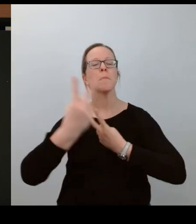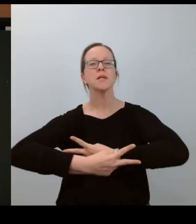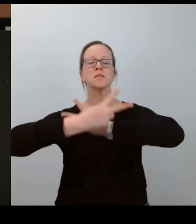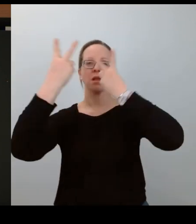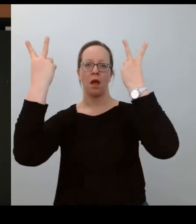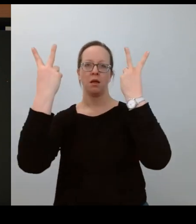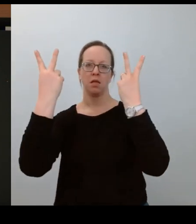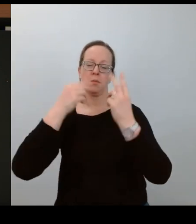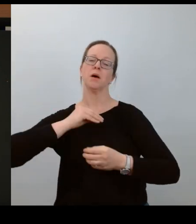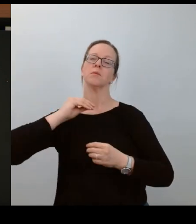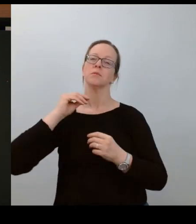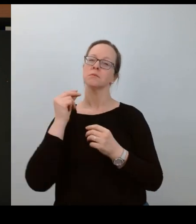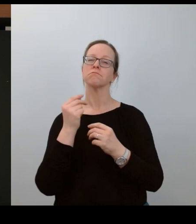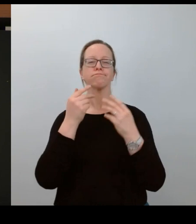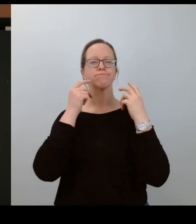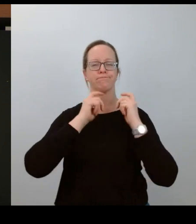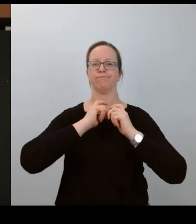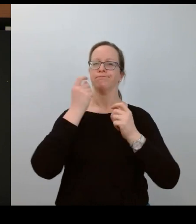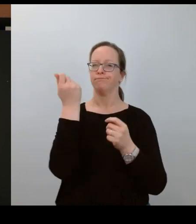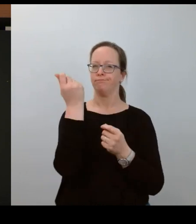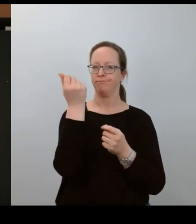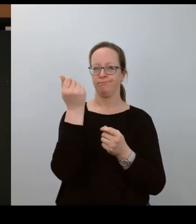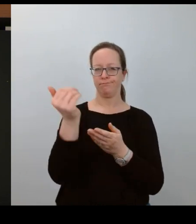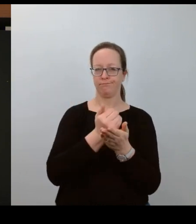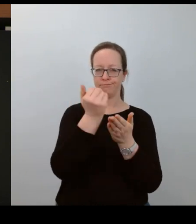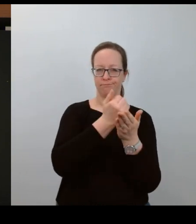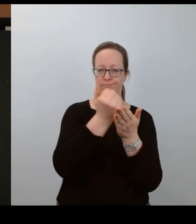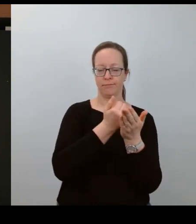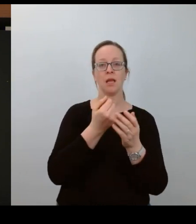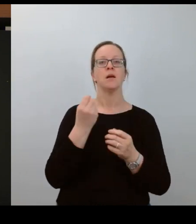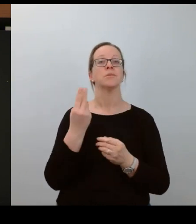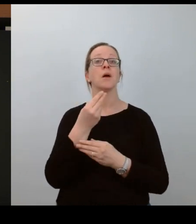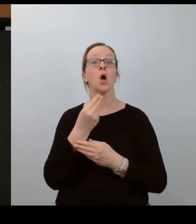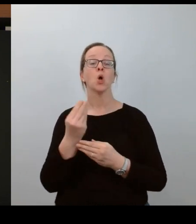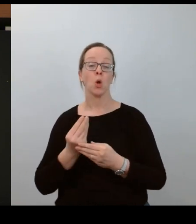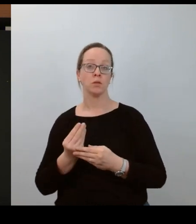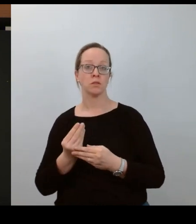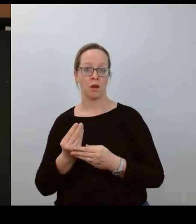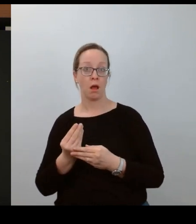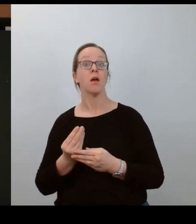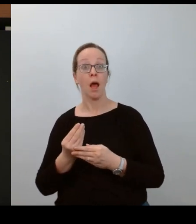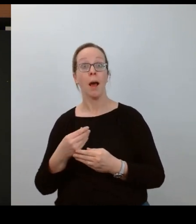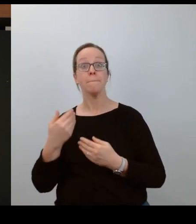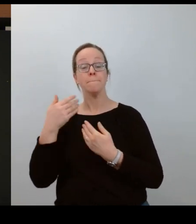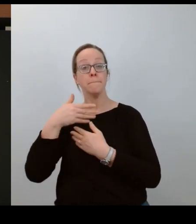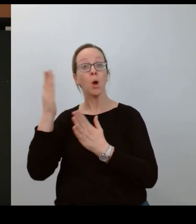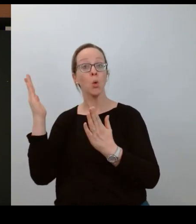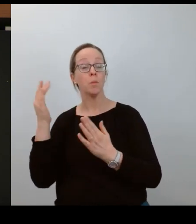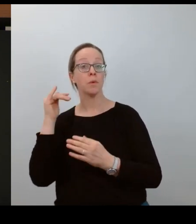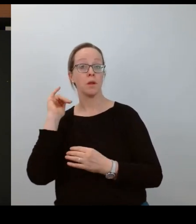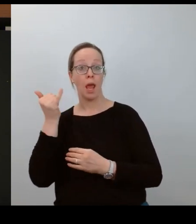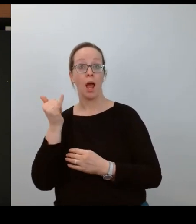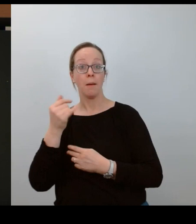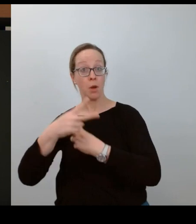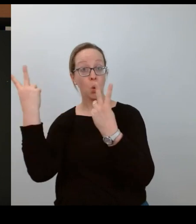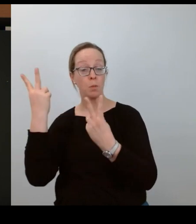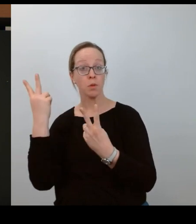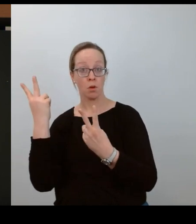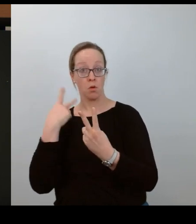bildenden Künstlerinnen und Künstler zum Beispiel lag 2019 noch vor der Corona- Pandemie bei 357